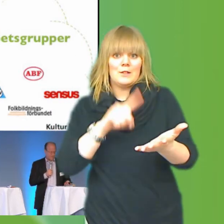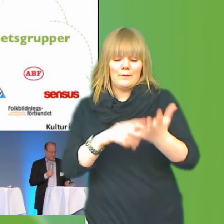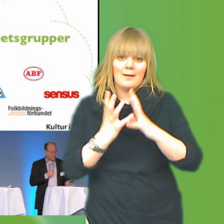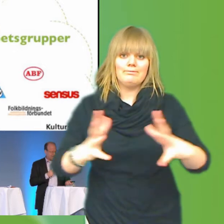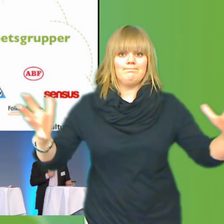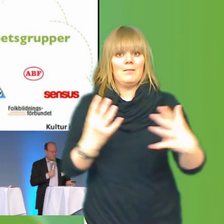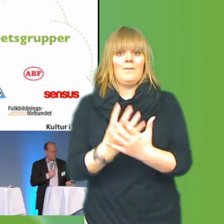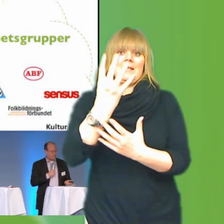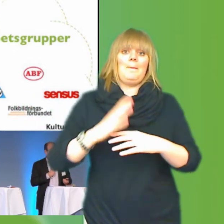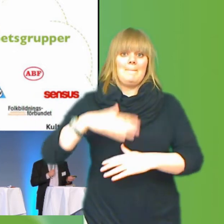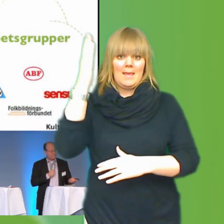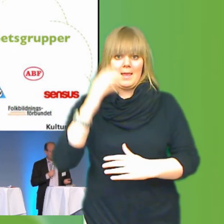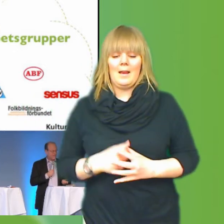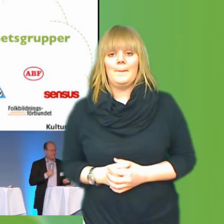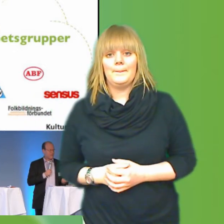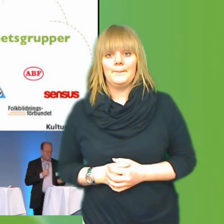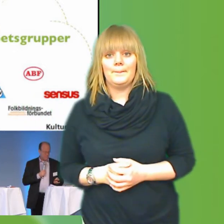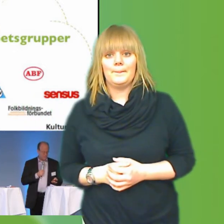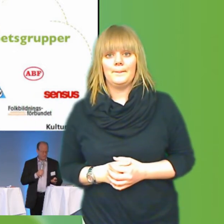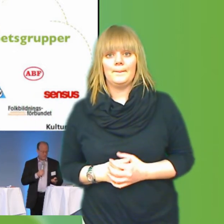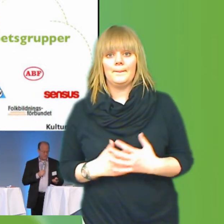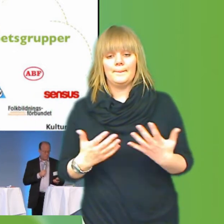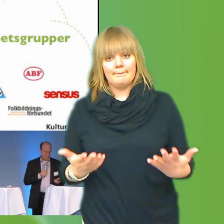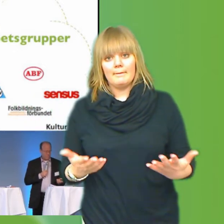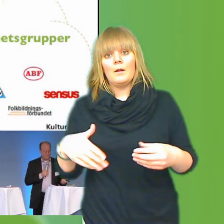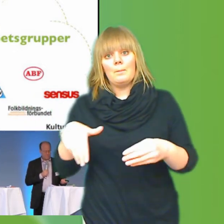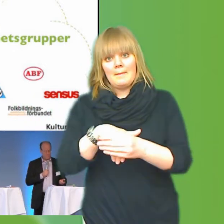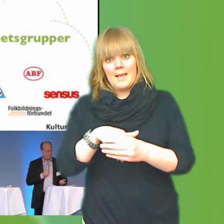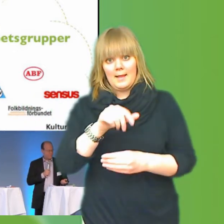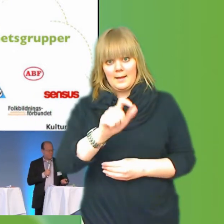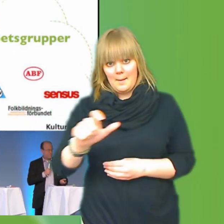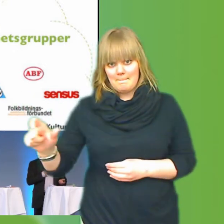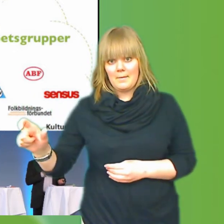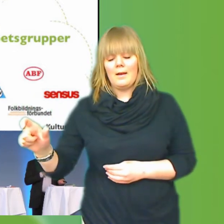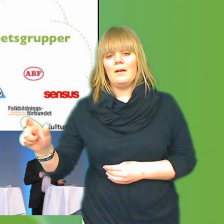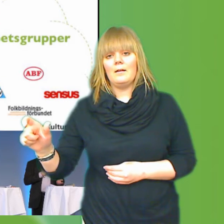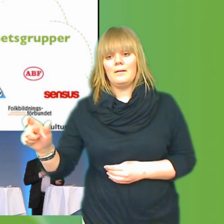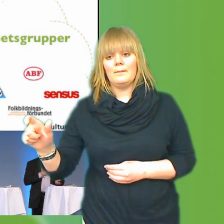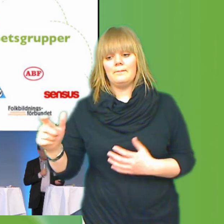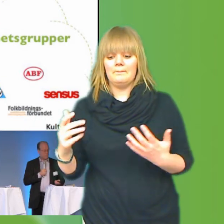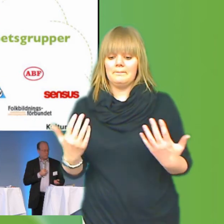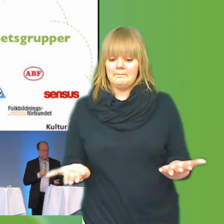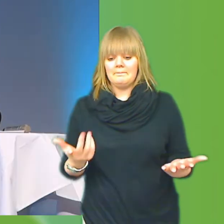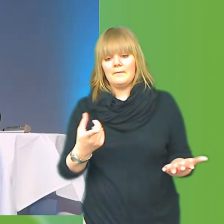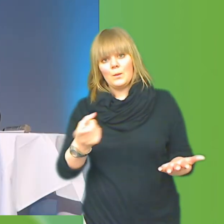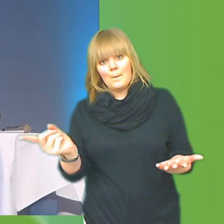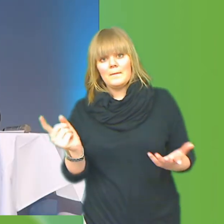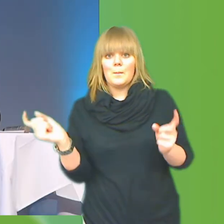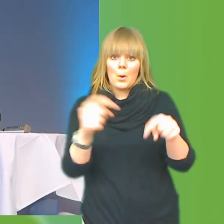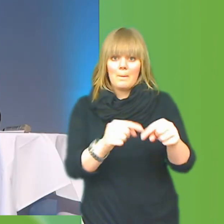Medlemmarna är de som träffas på årsmöten och liknande, vi har haft några